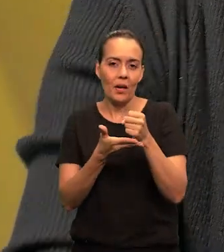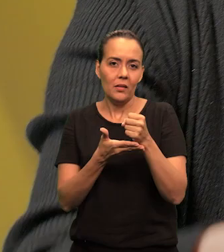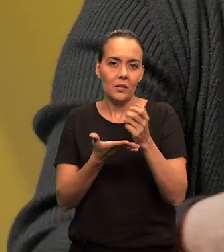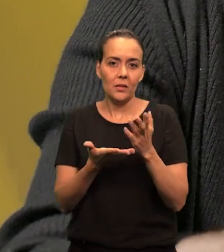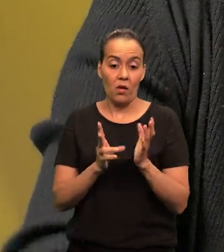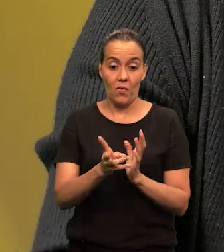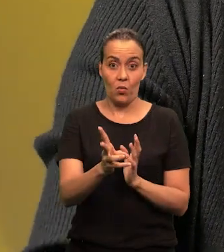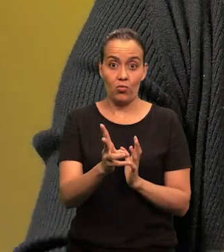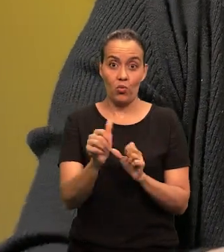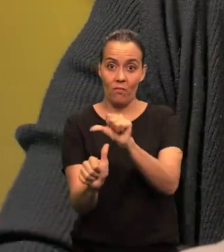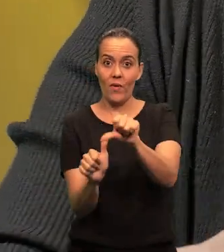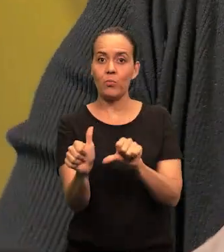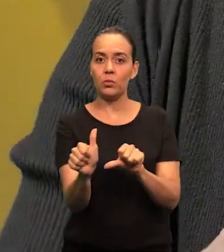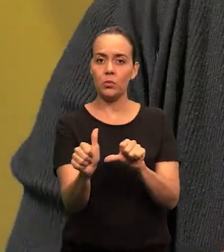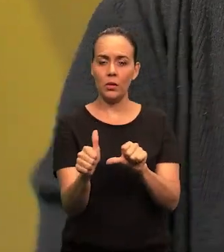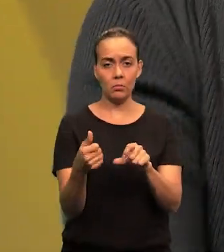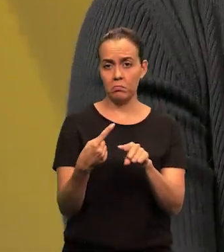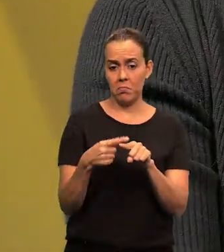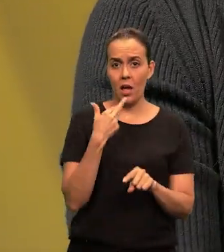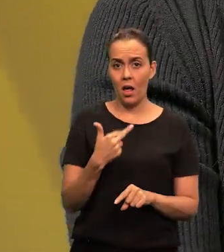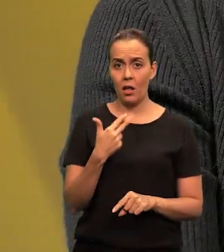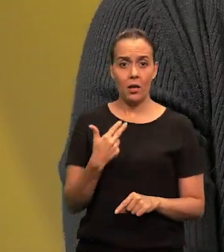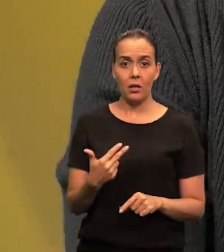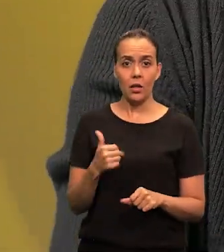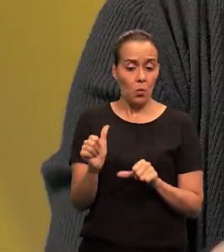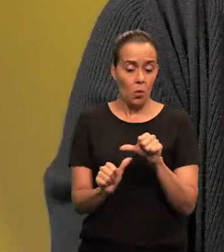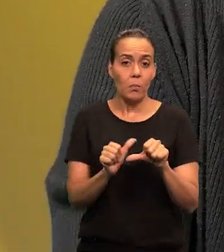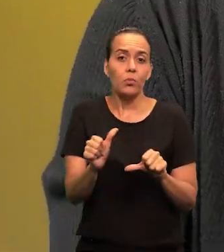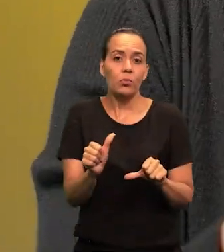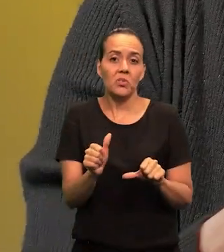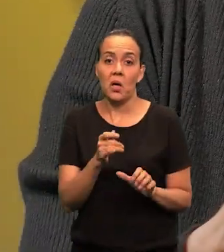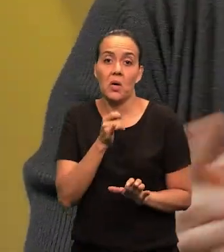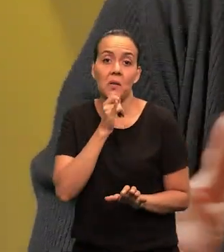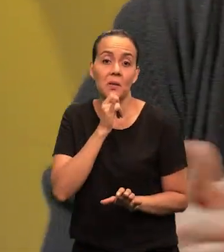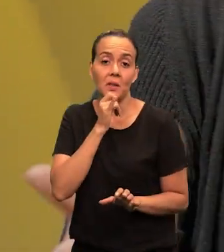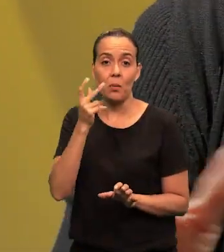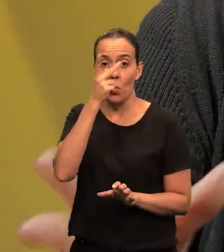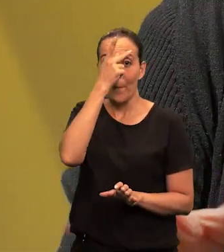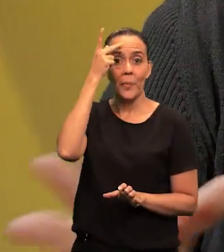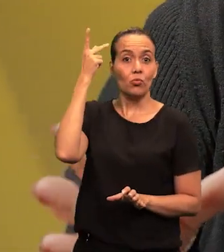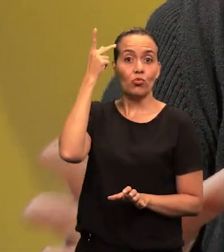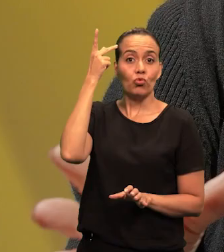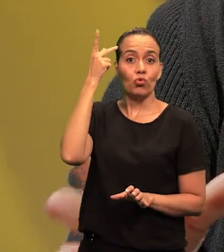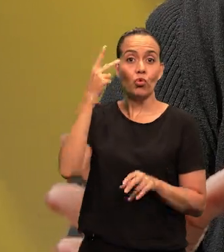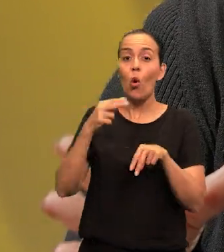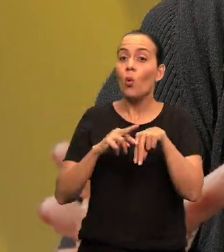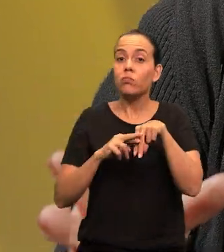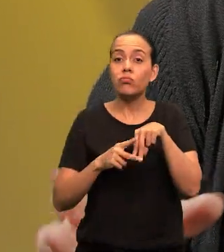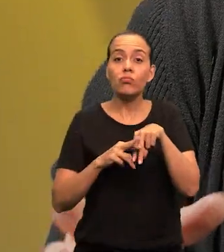vai ficar ou não vai ficar, mas isso é uma necessidade, porque pessoas não binárias se sentem nesse lugar.